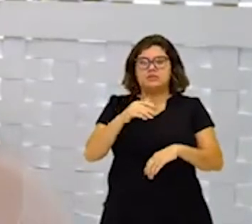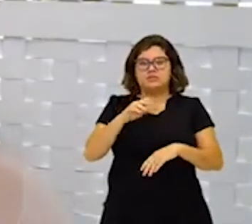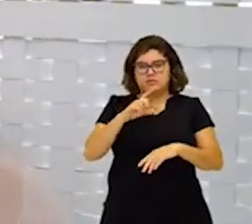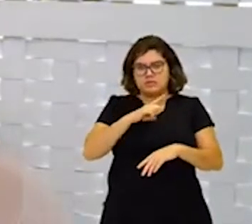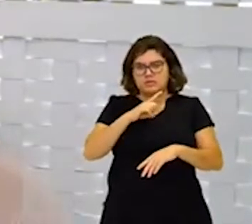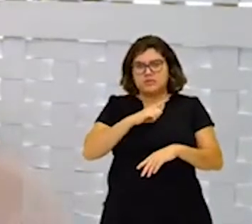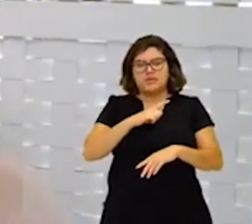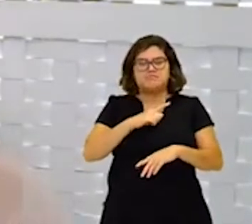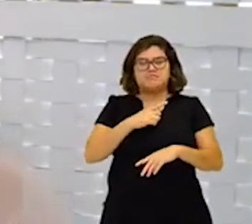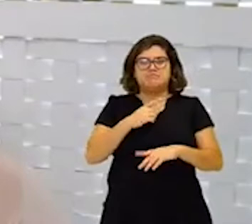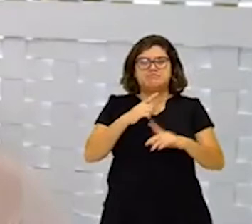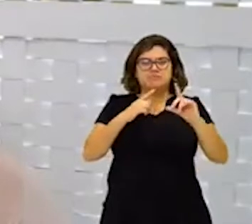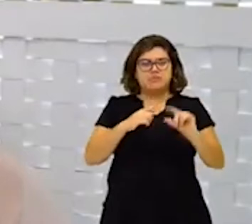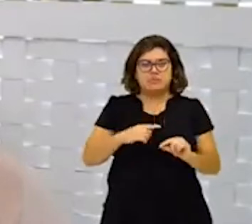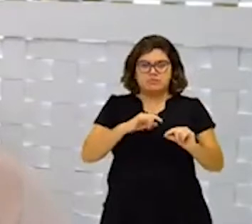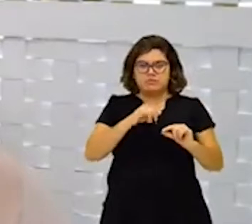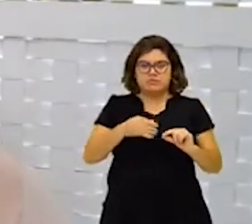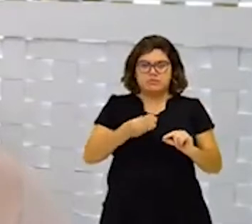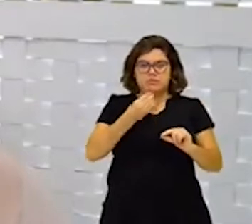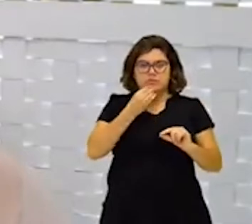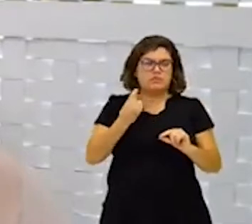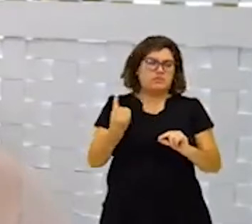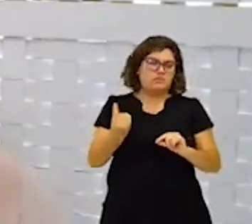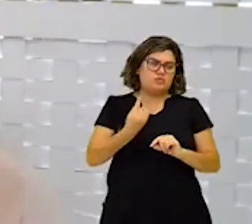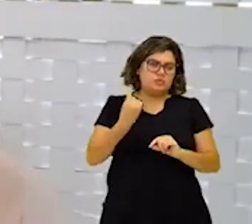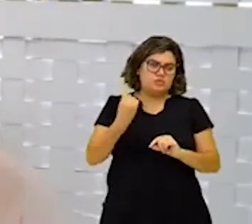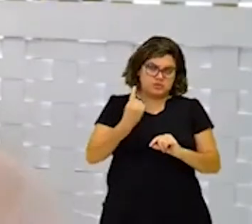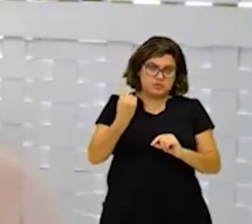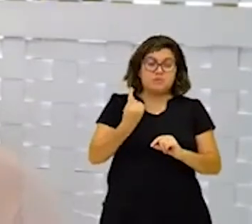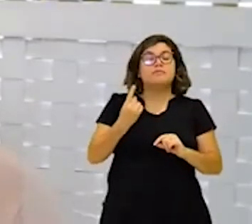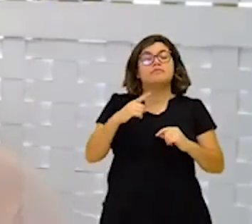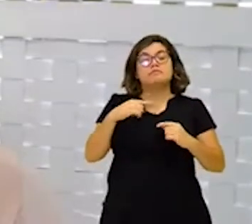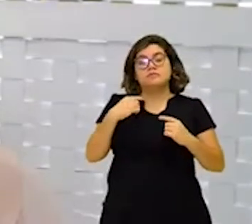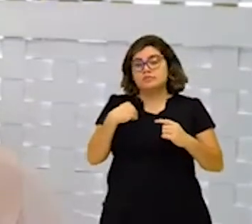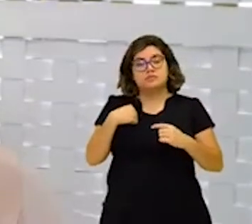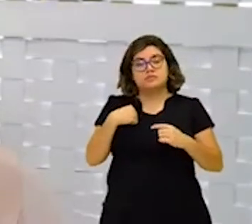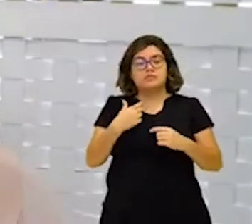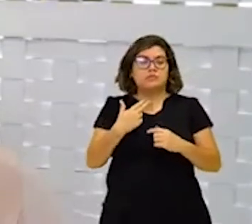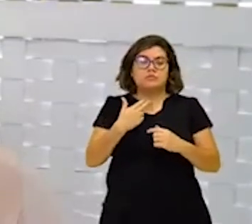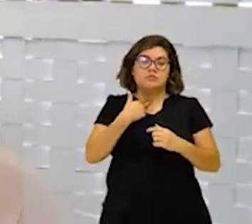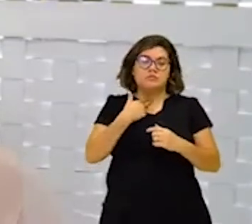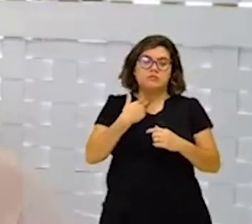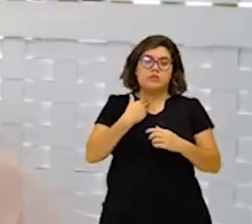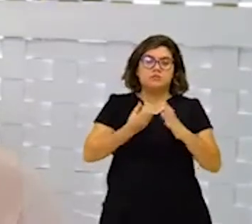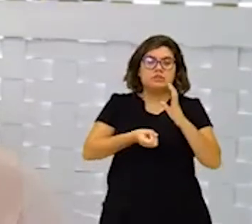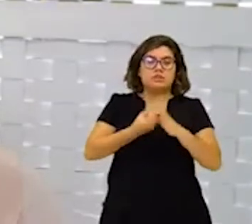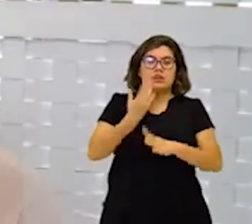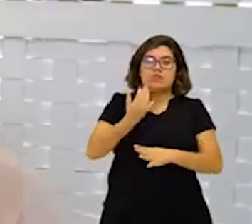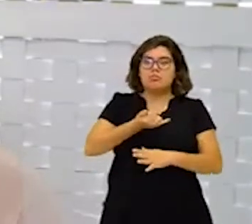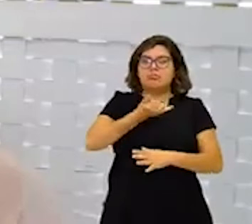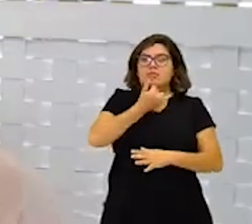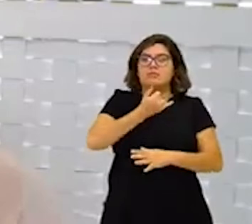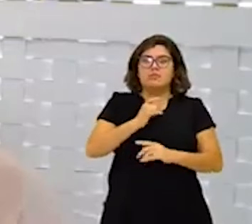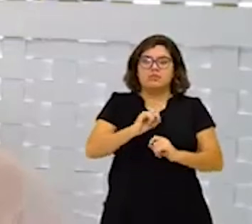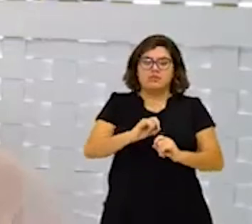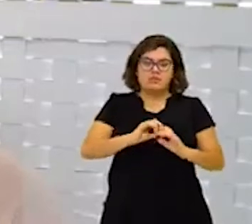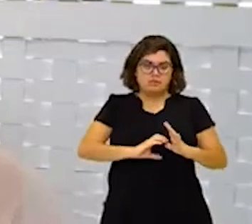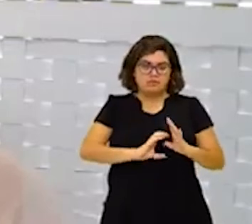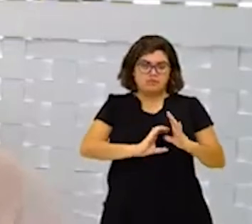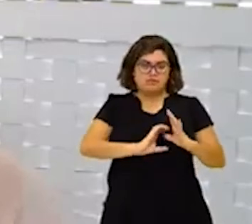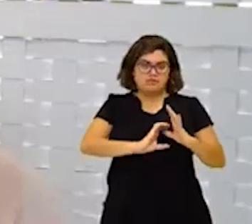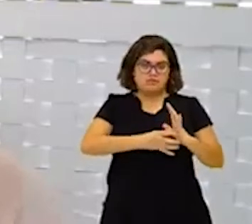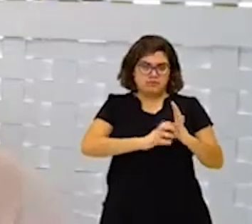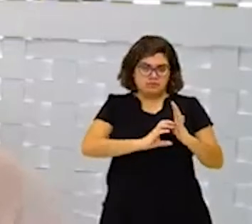de terminar sozinha mas isso não pode ser desculpa para que os partidos e o respaldo não pode ser